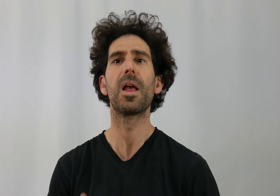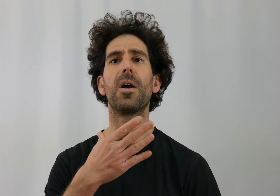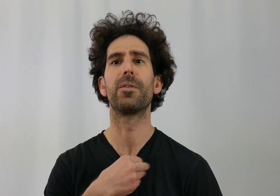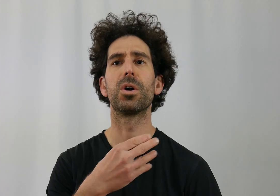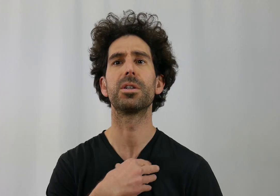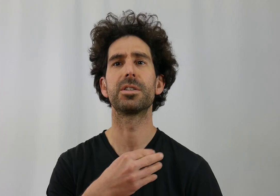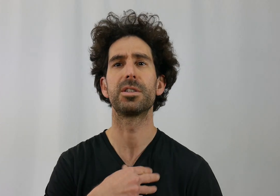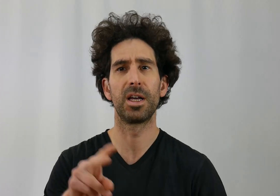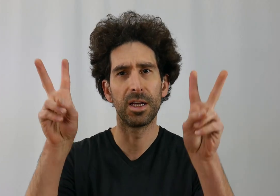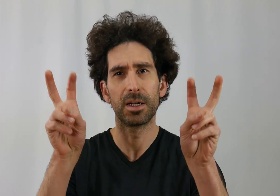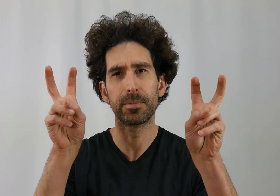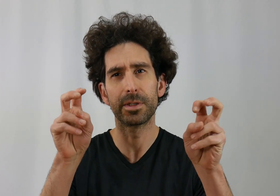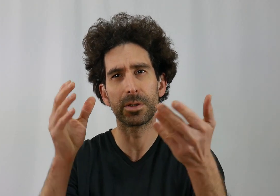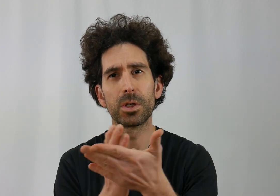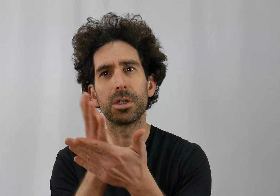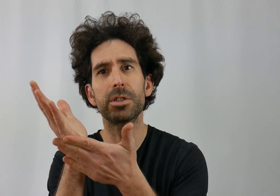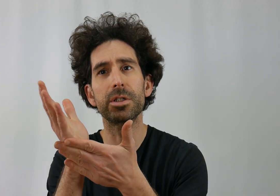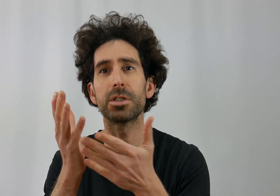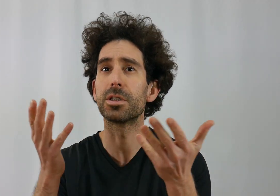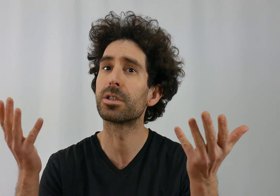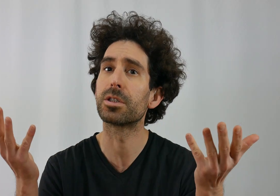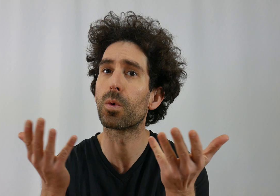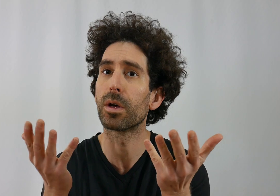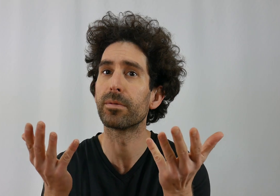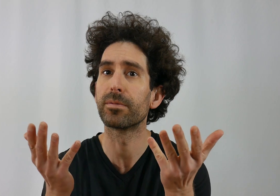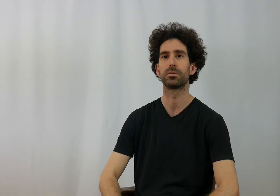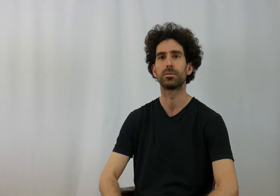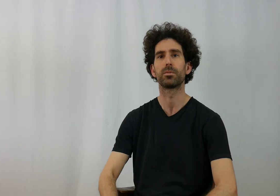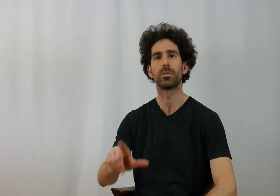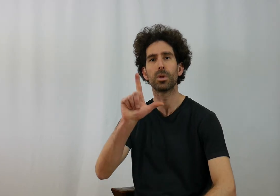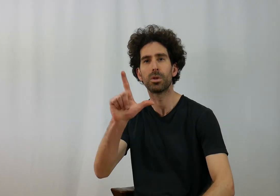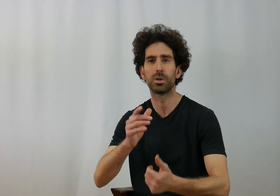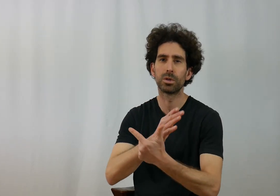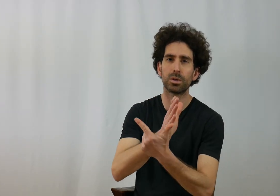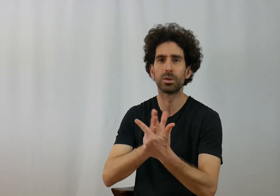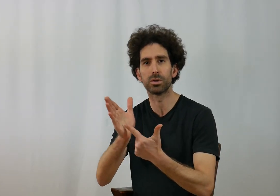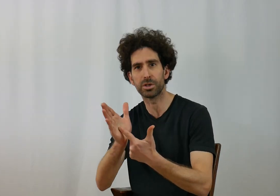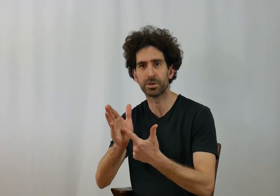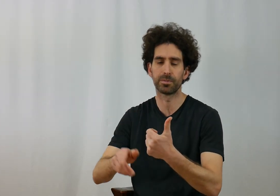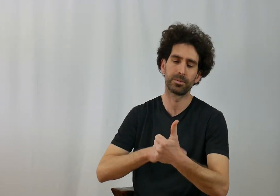Que veut dire cette expression ? Il y a deux sens.